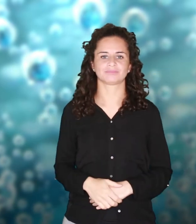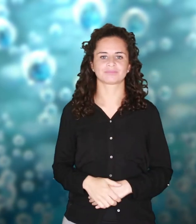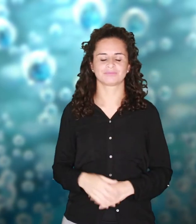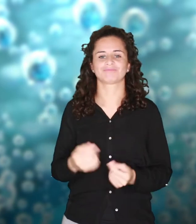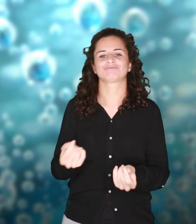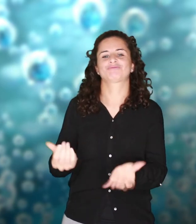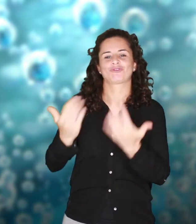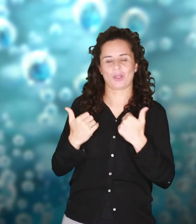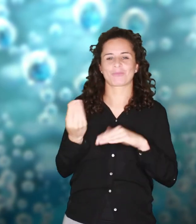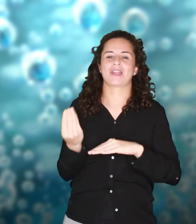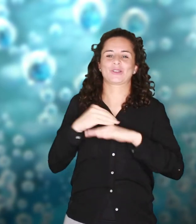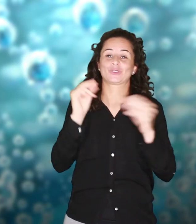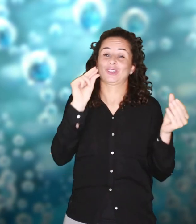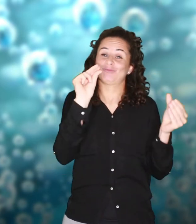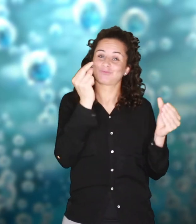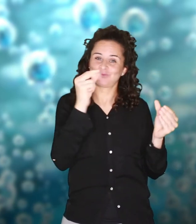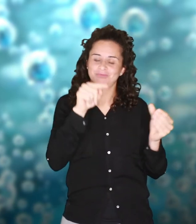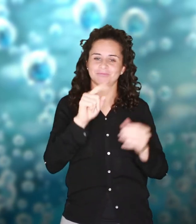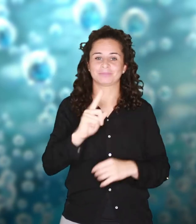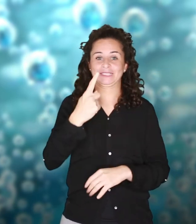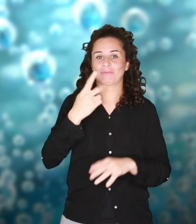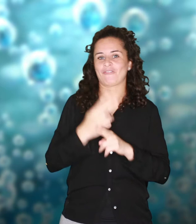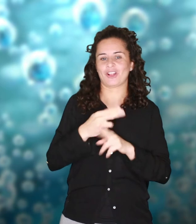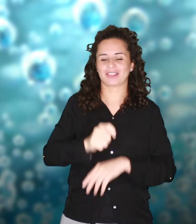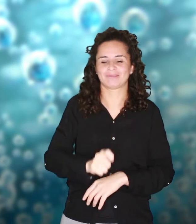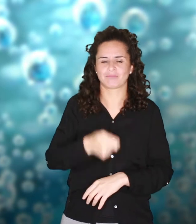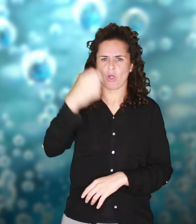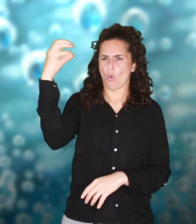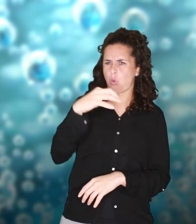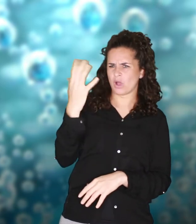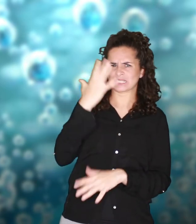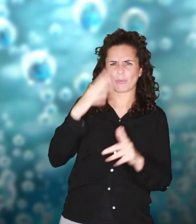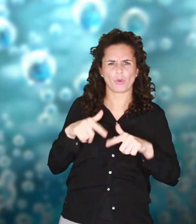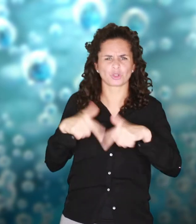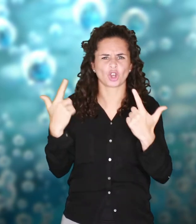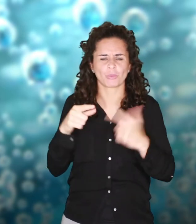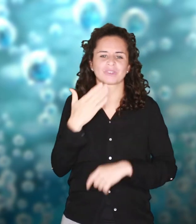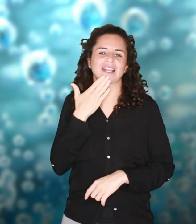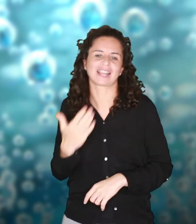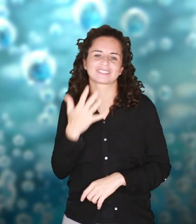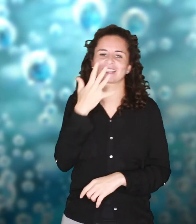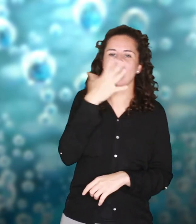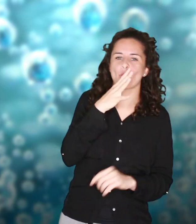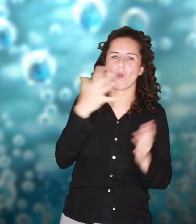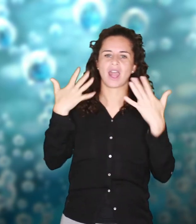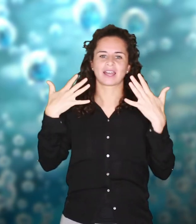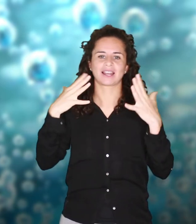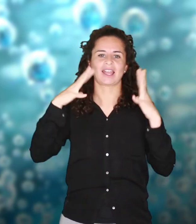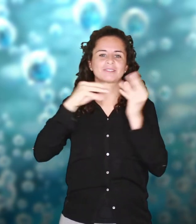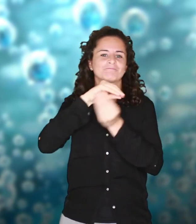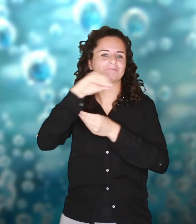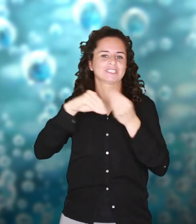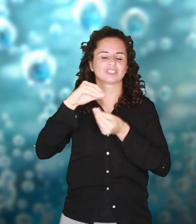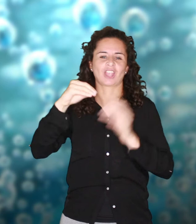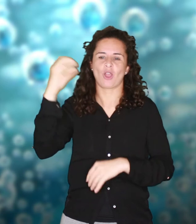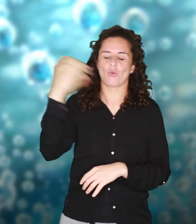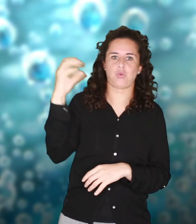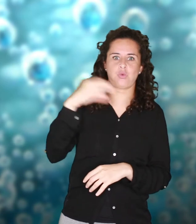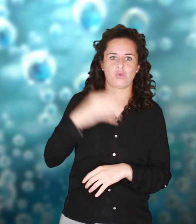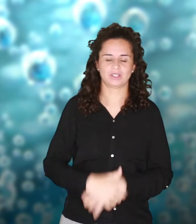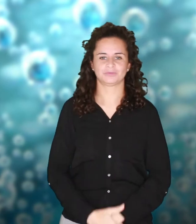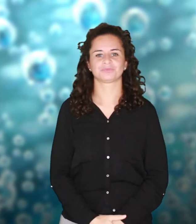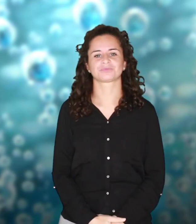Dopo l’installazione il getto sembrerà più forte poiché l’aria viene mescolata con l’acqua in uscita.